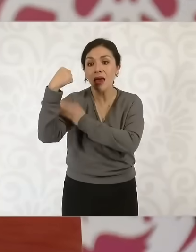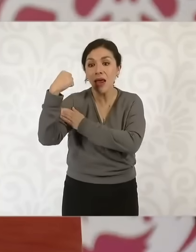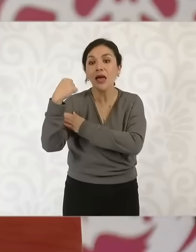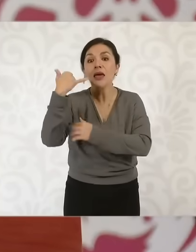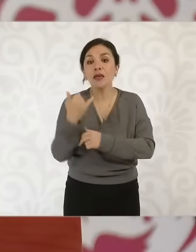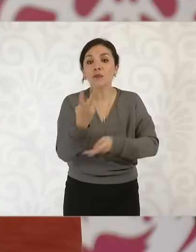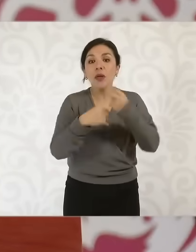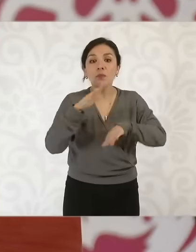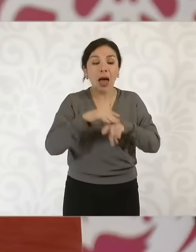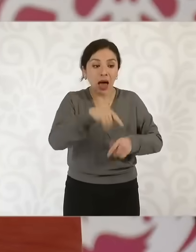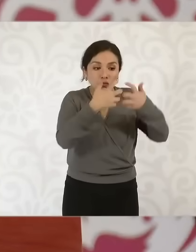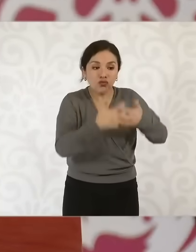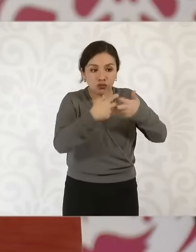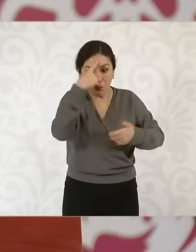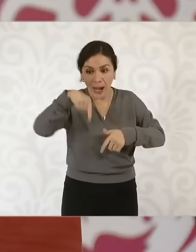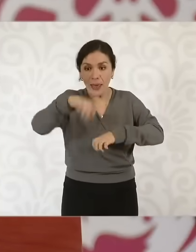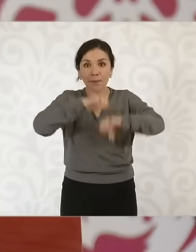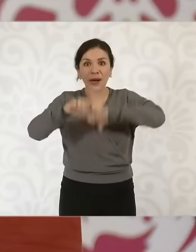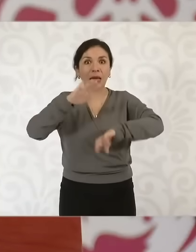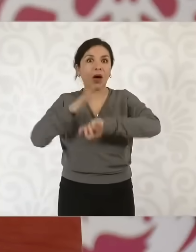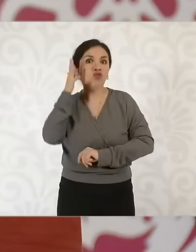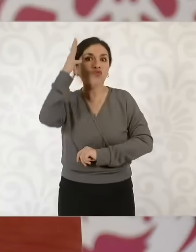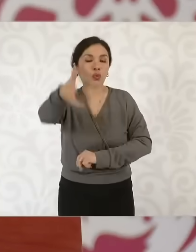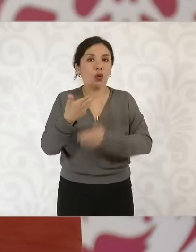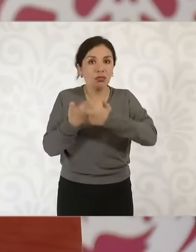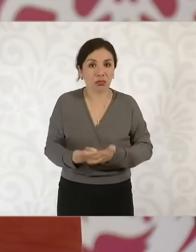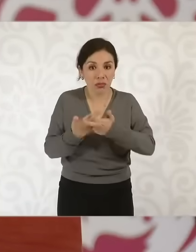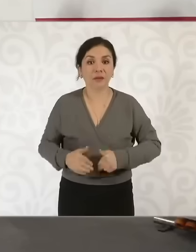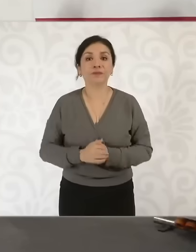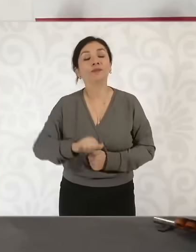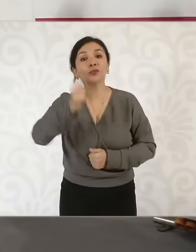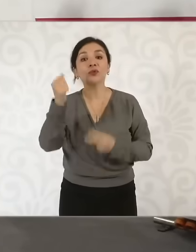de la empresa a largo plazo. La segunda es algo que es muy importante es la producción de gas